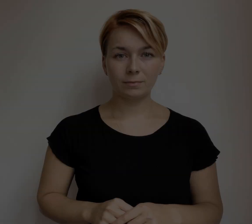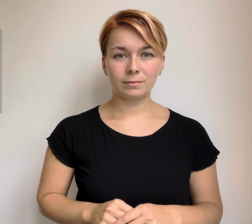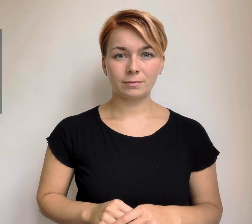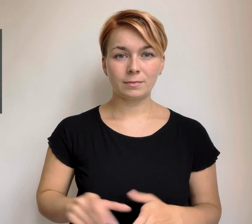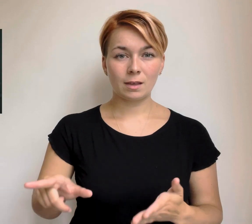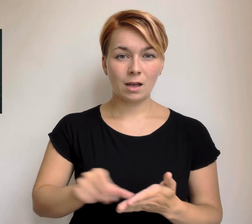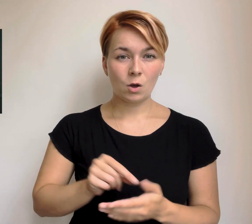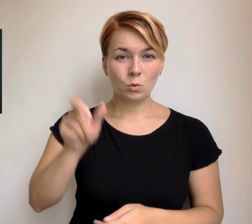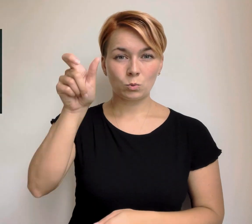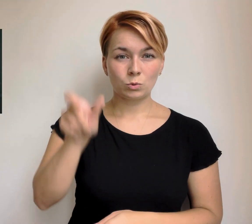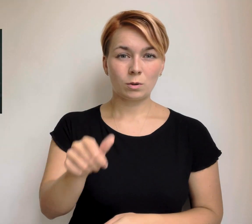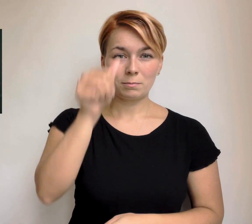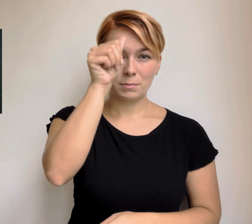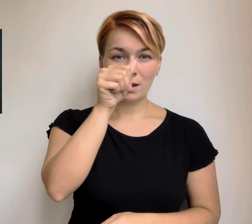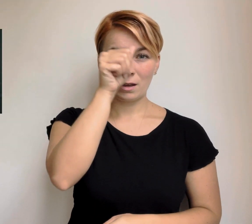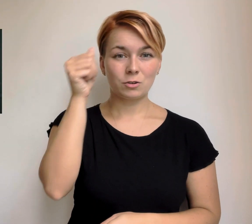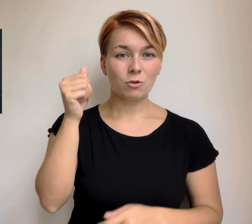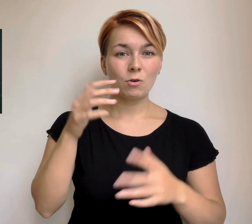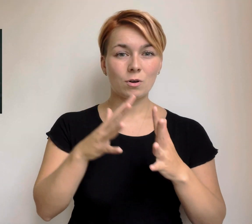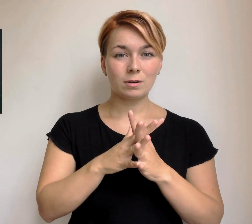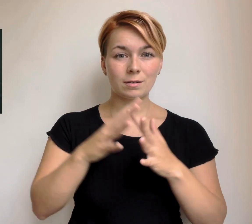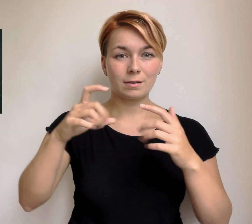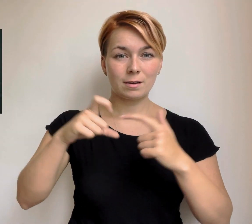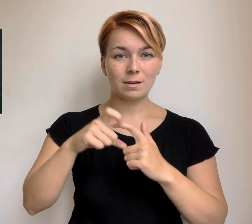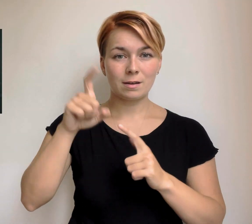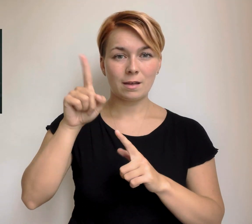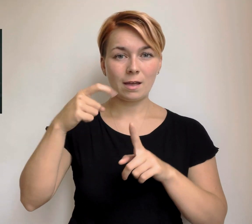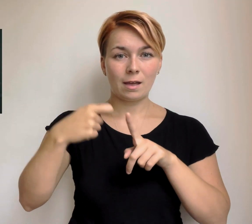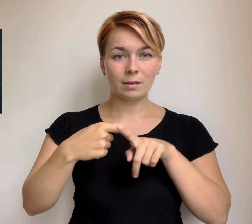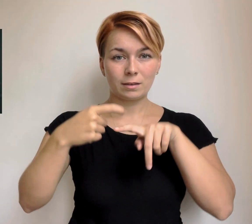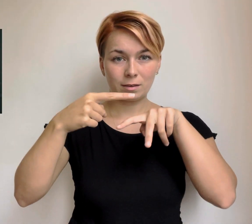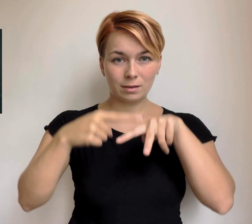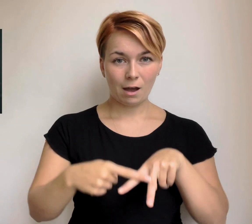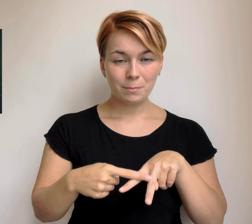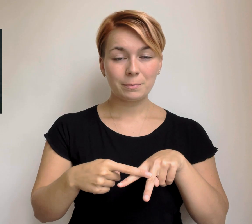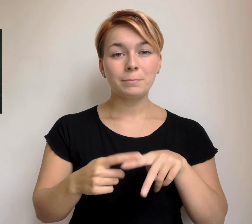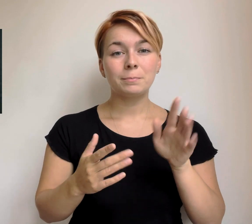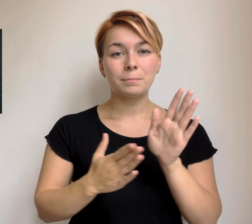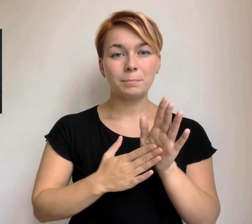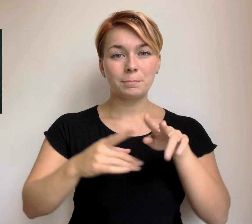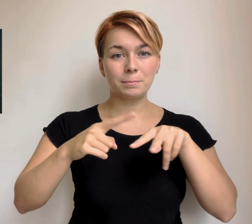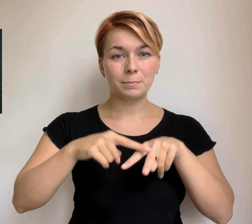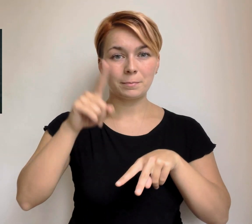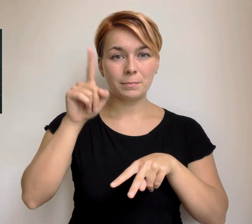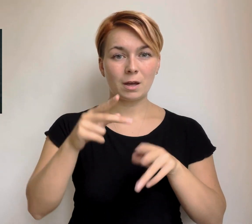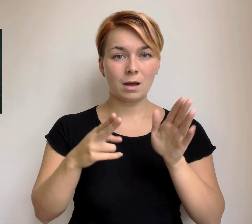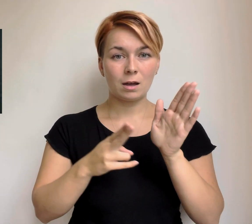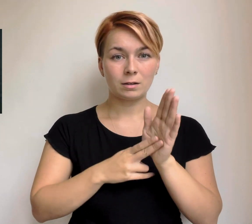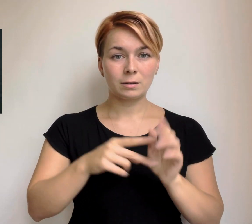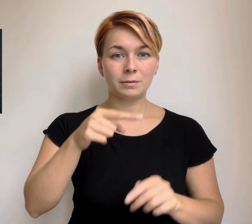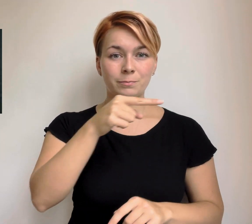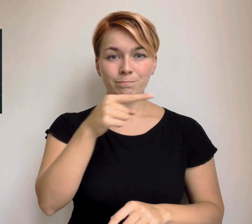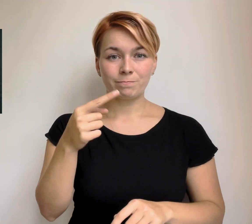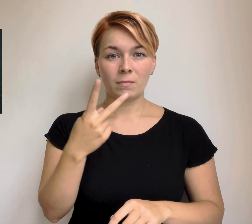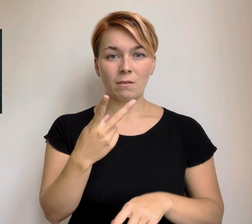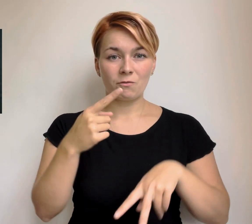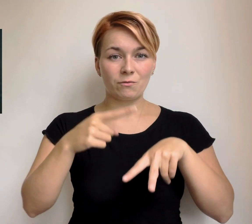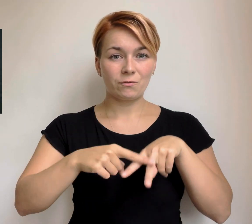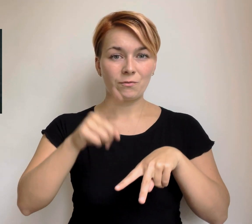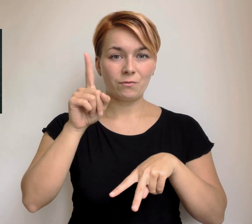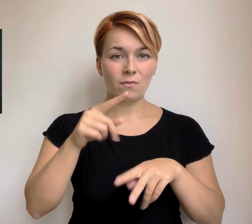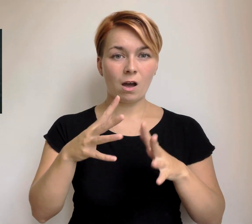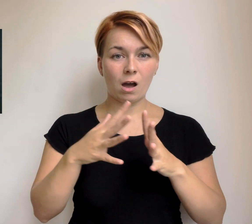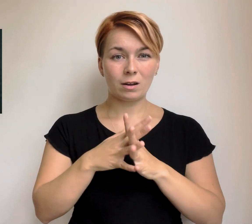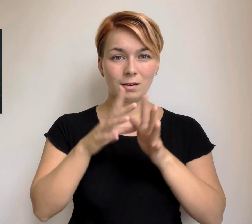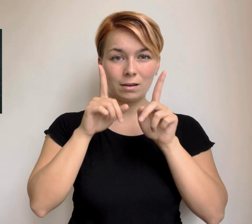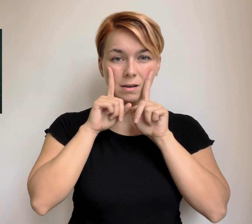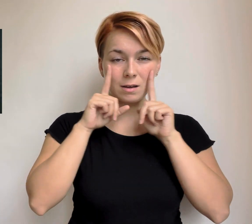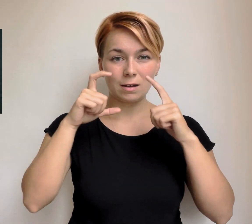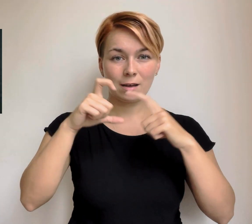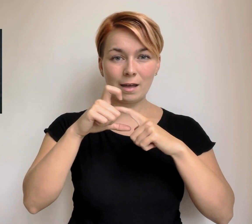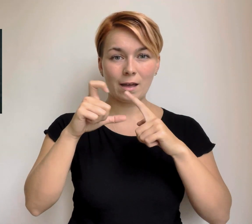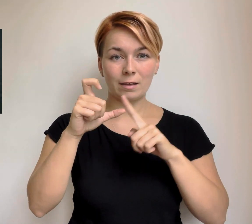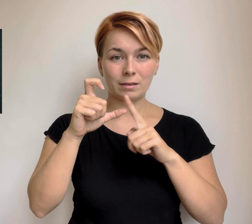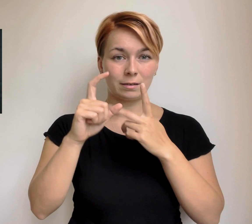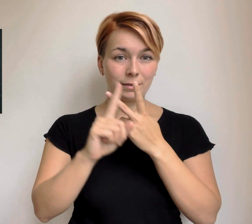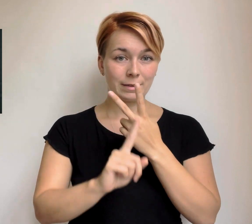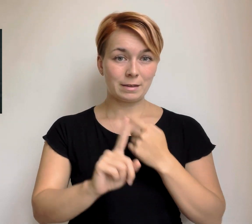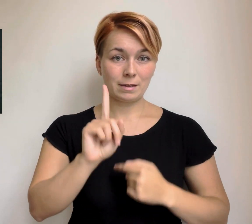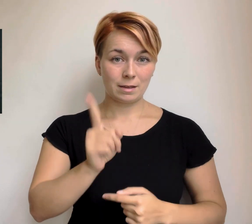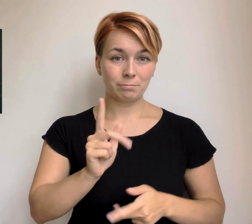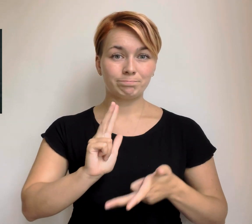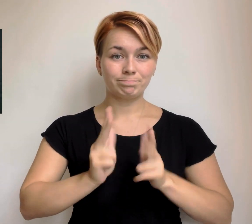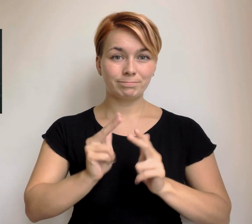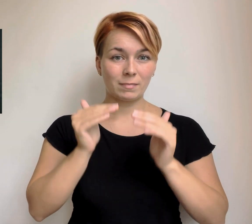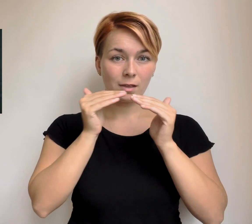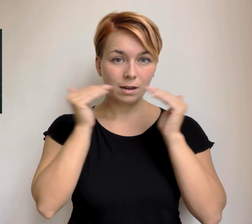Réka Mán-Várhegyi